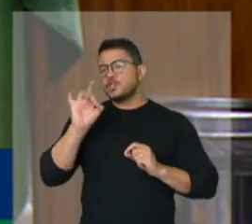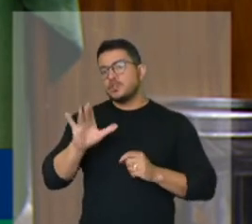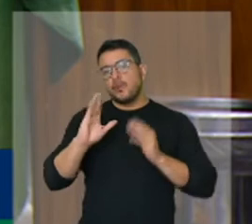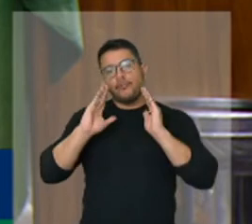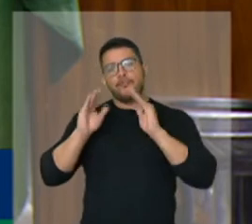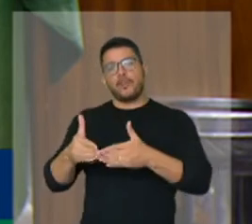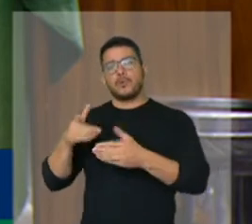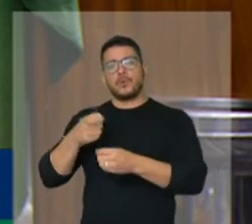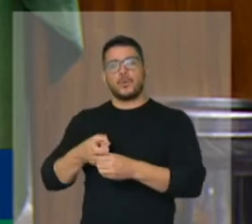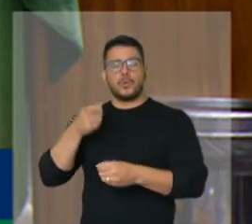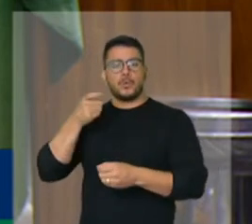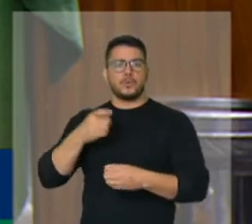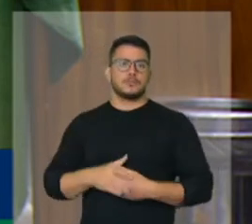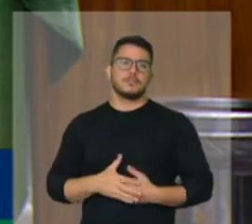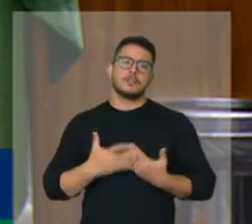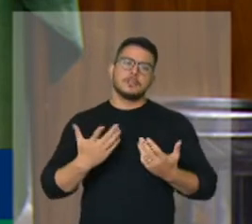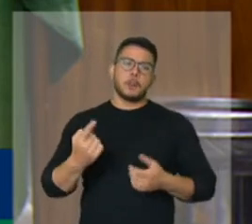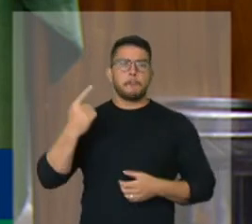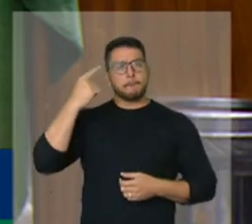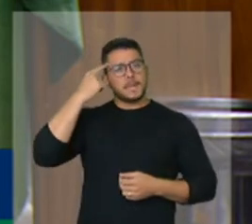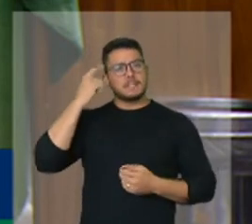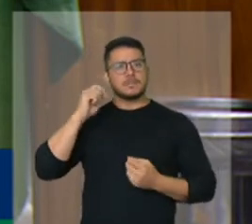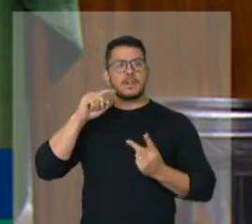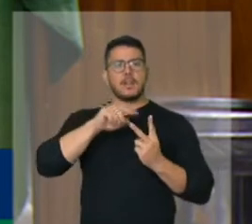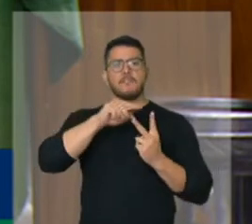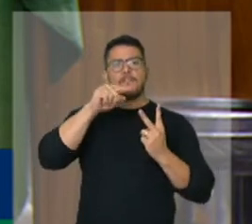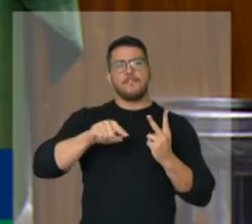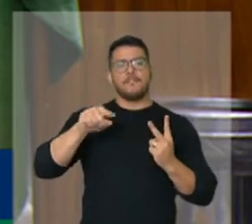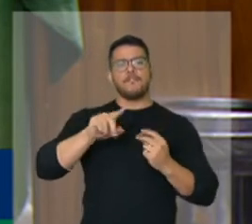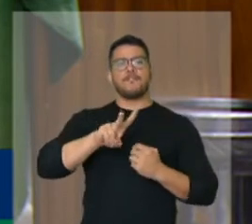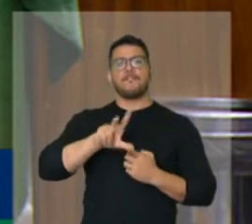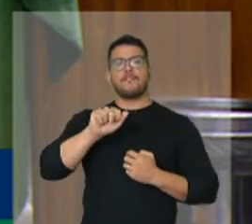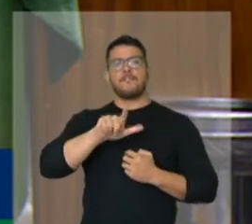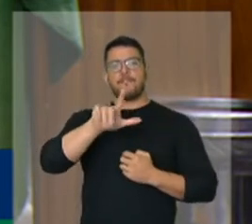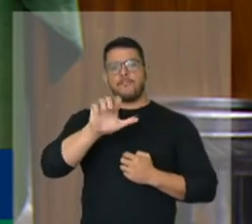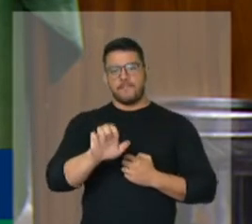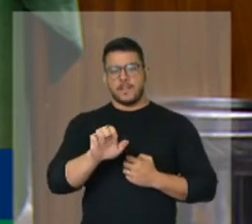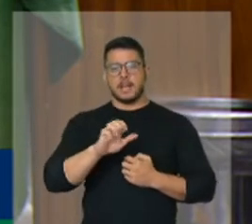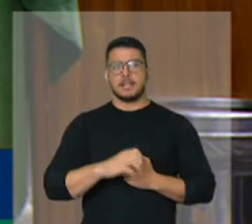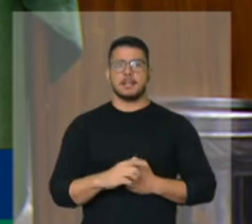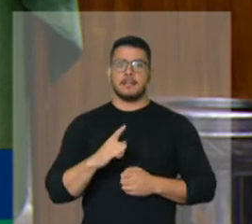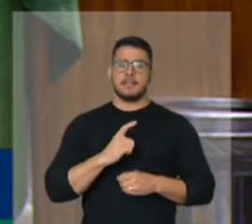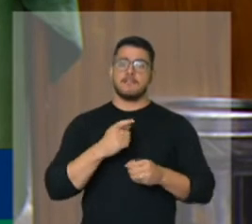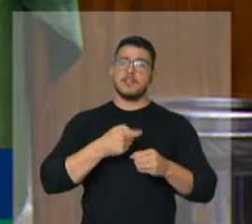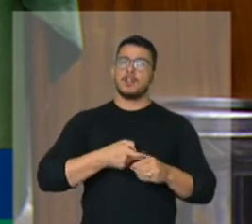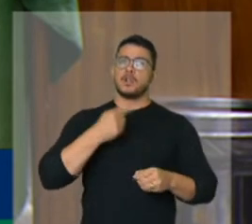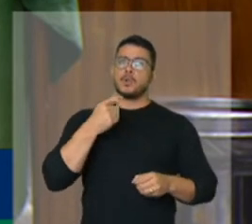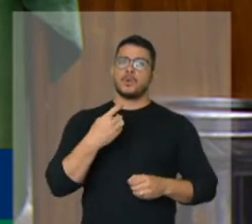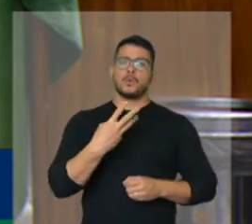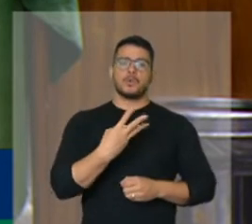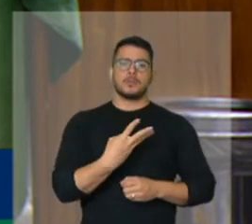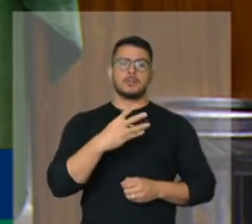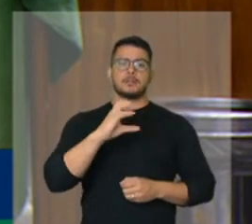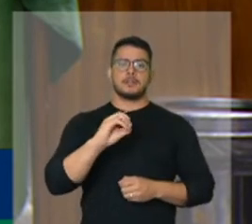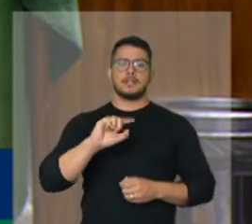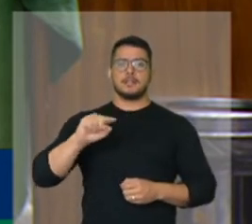DO PAÍS COM GERAÇÃO DE ENERGIA A PREÇO RAZOÁVEL PARA O NOSSO POVO. O QUE FARÁ A INICIATIVA PRIVADA? ELA VAI QUERER GARANTIR O LUCRO. E AÍ